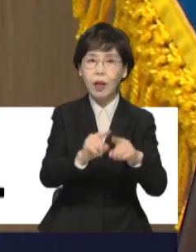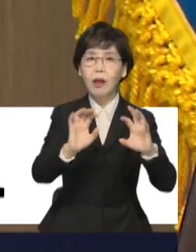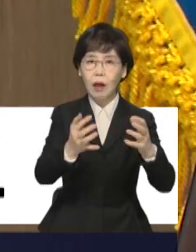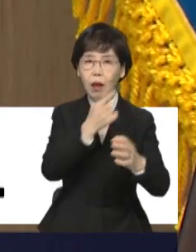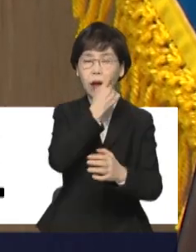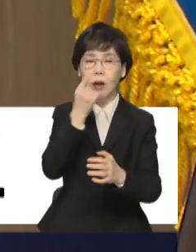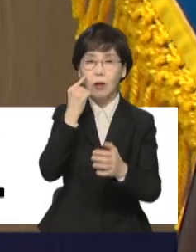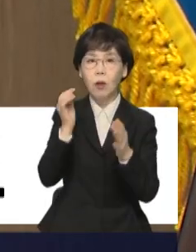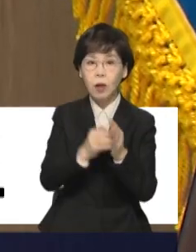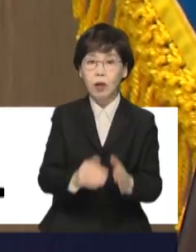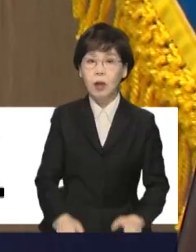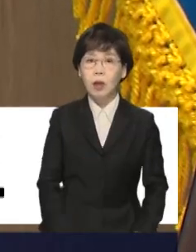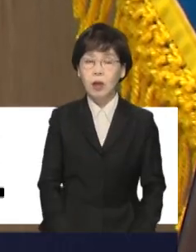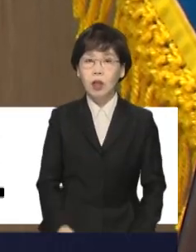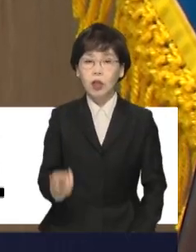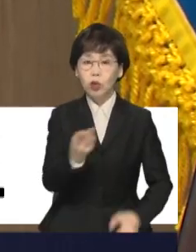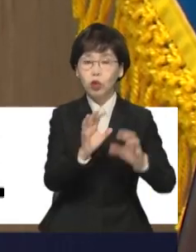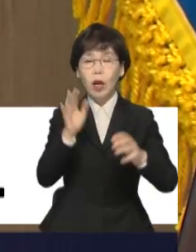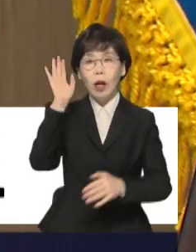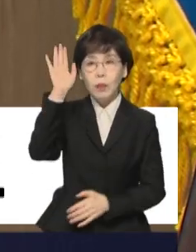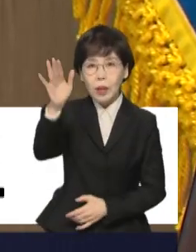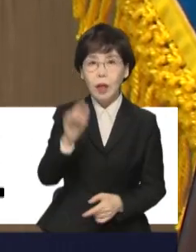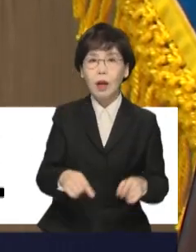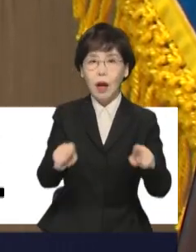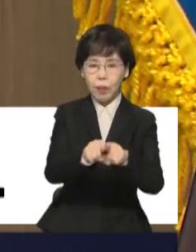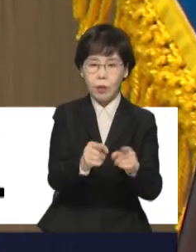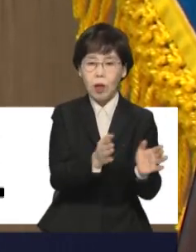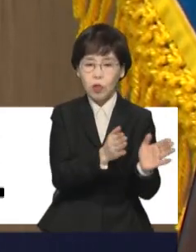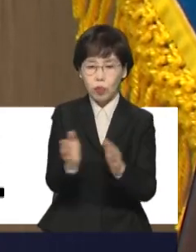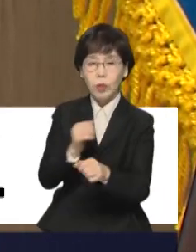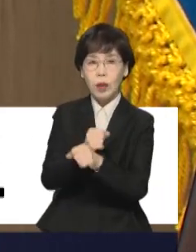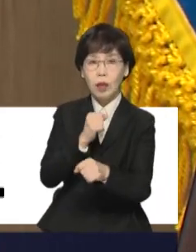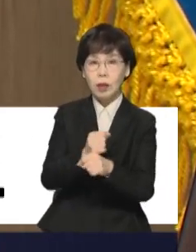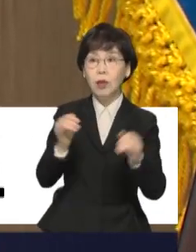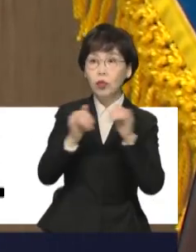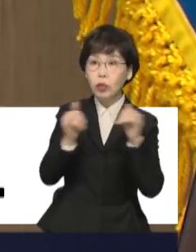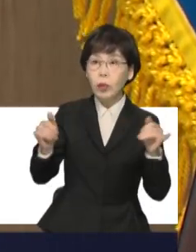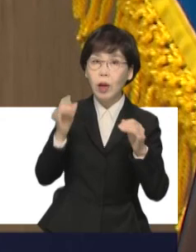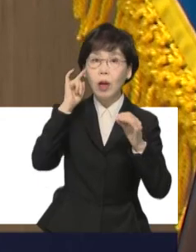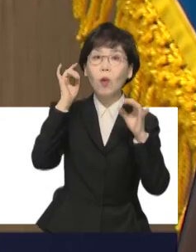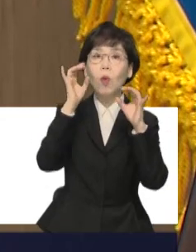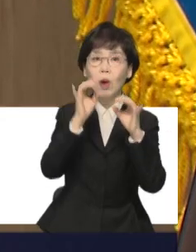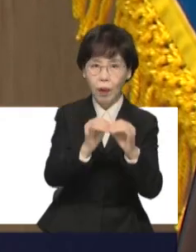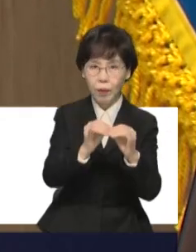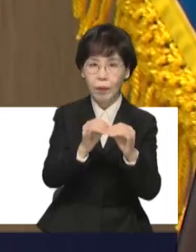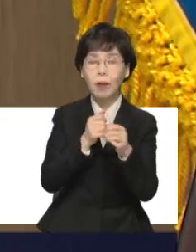양국의 미래를 함께 준비하자는 국민적 공감대에 따라 안보, 경제, 문화 등